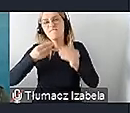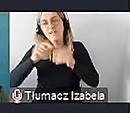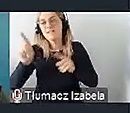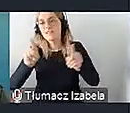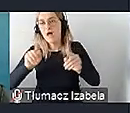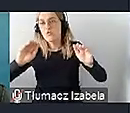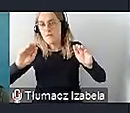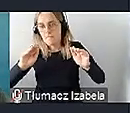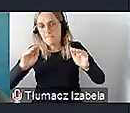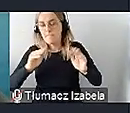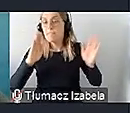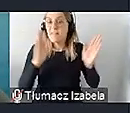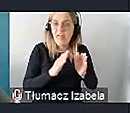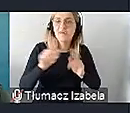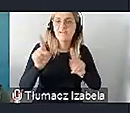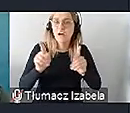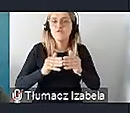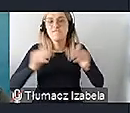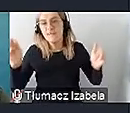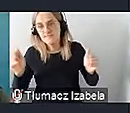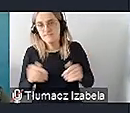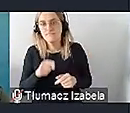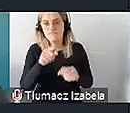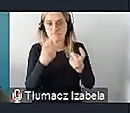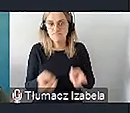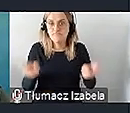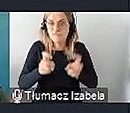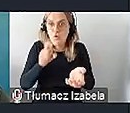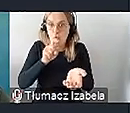To jest kurka, która powstała w ramach szkolenia